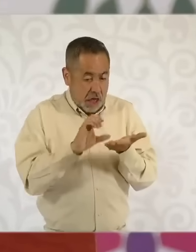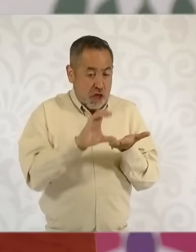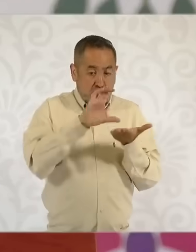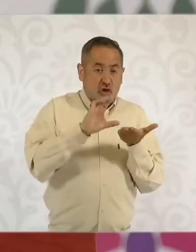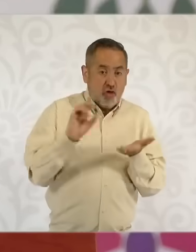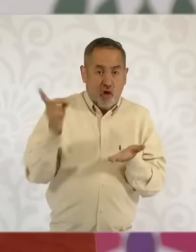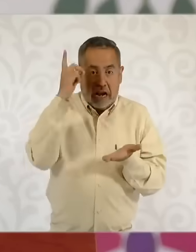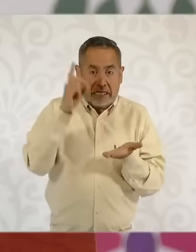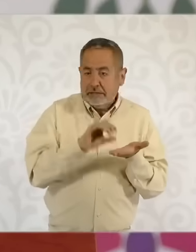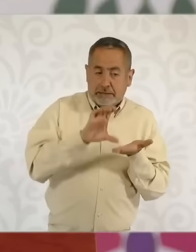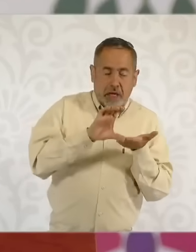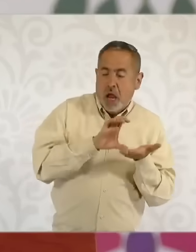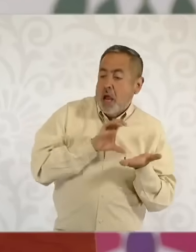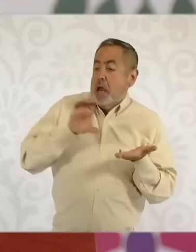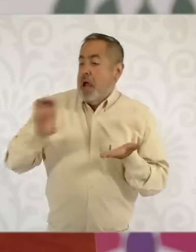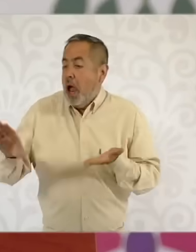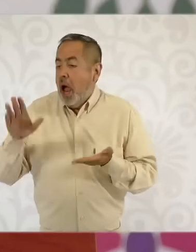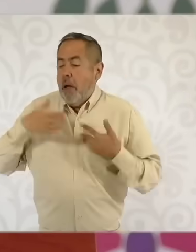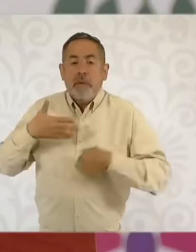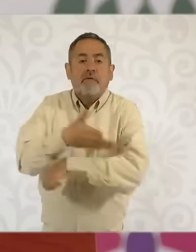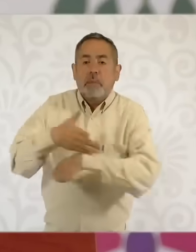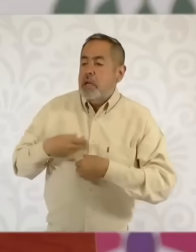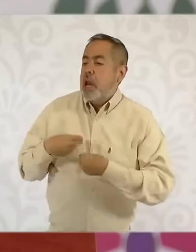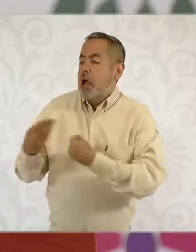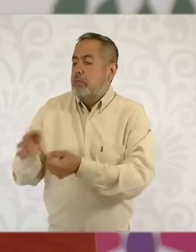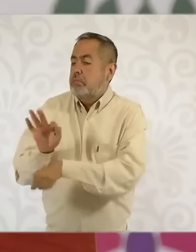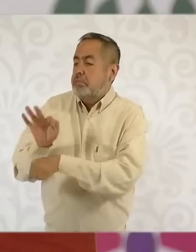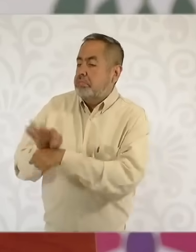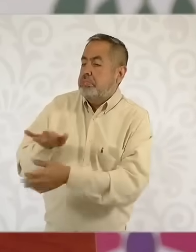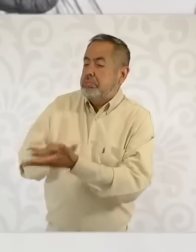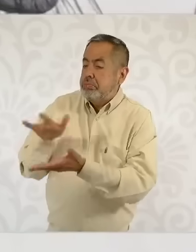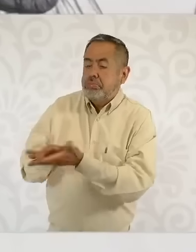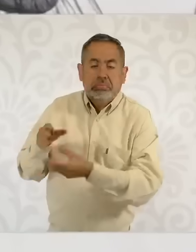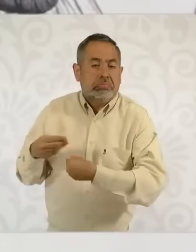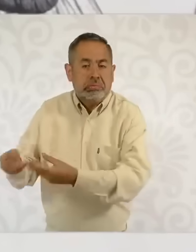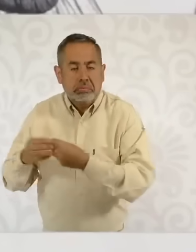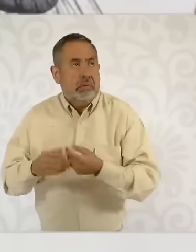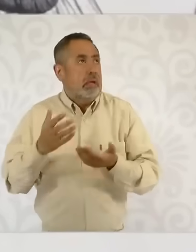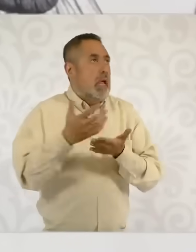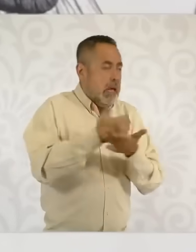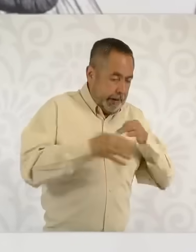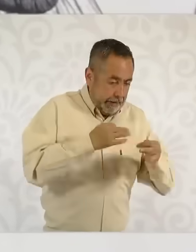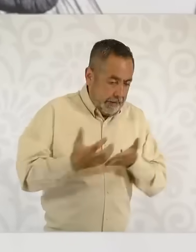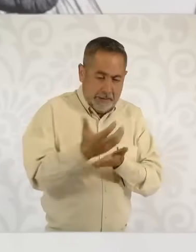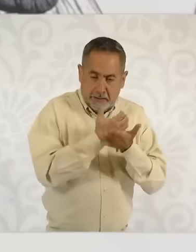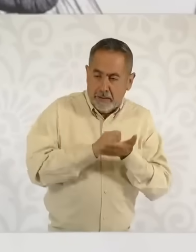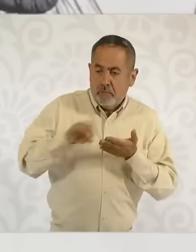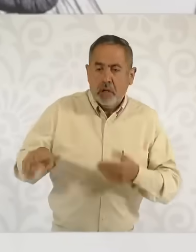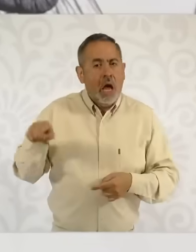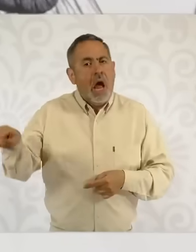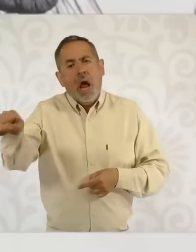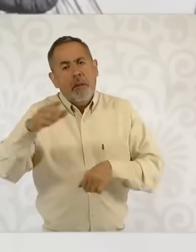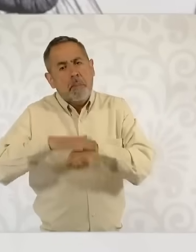Es una manera de eh solventar los gastos de las familias mexicanas sobre todo las más pobres y es